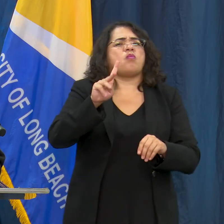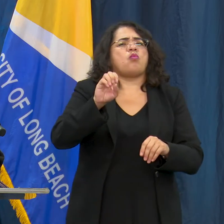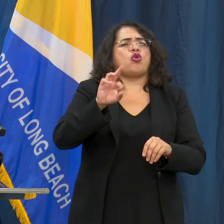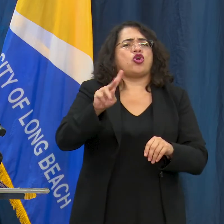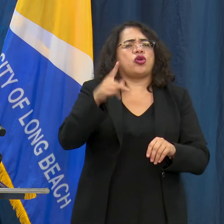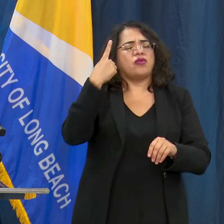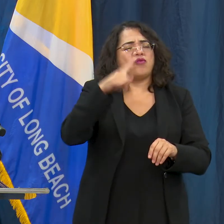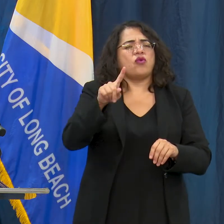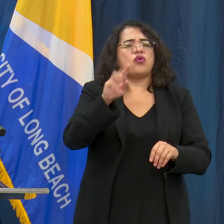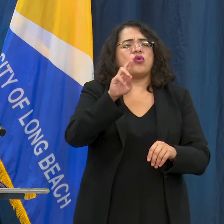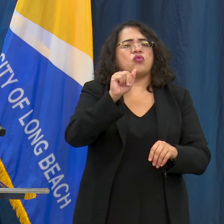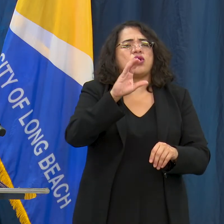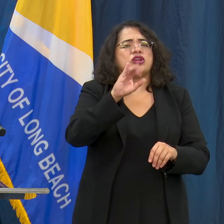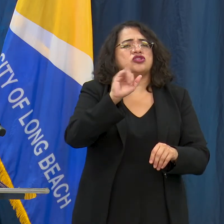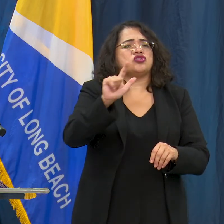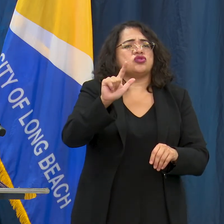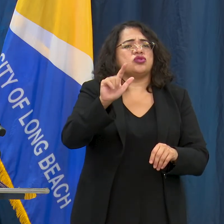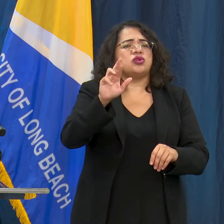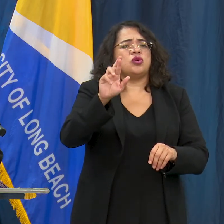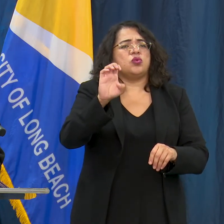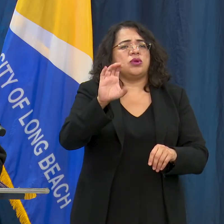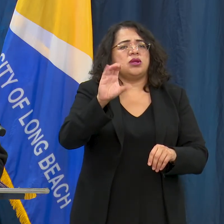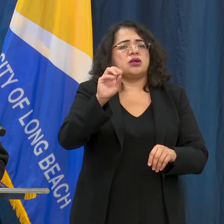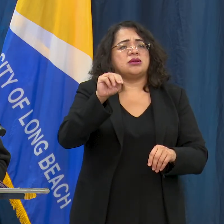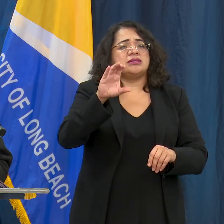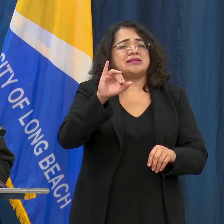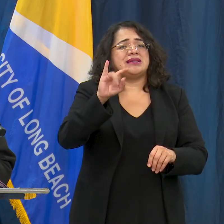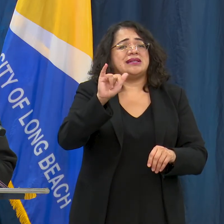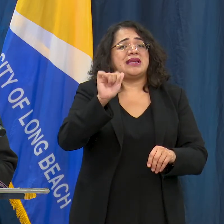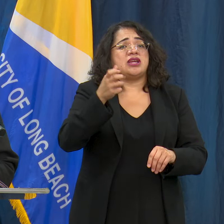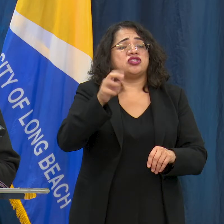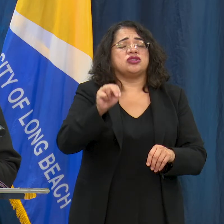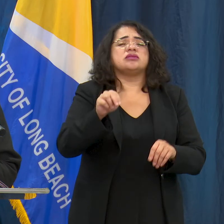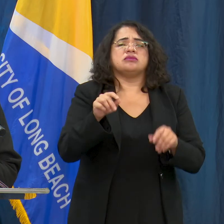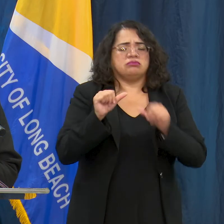teniendo y vamos a seguir teniendo por la semana la próxima session el alcalde